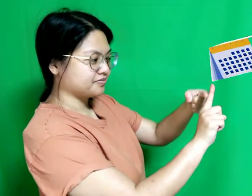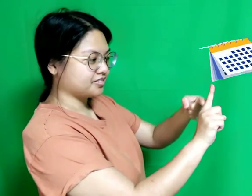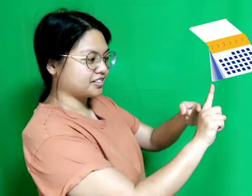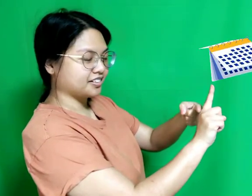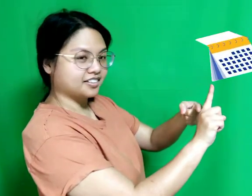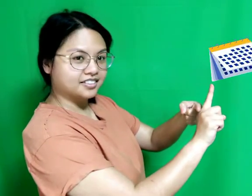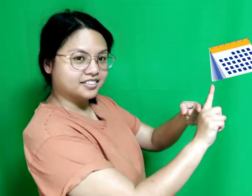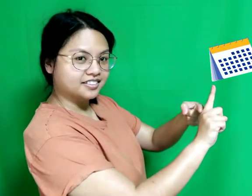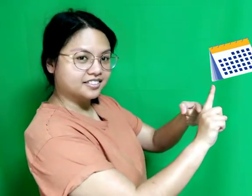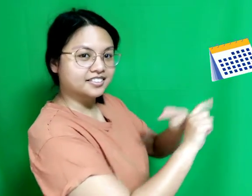MONTH